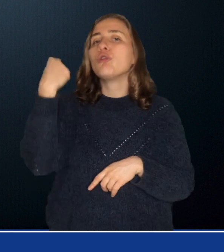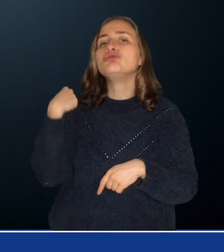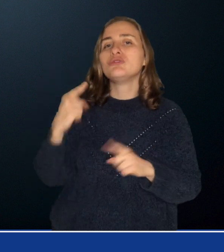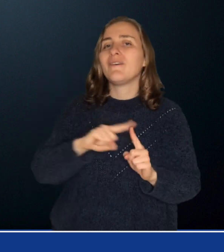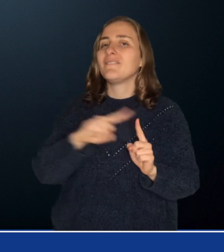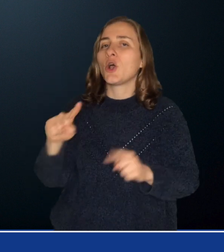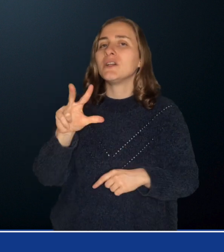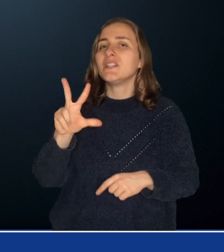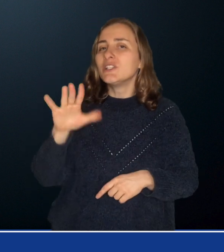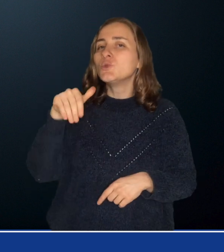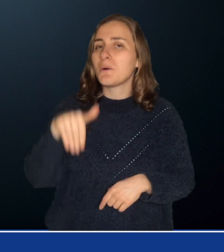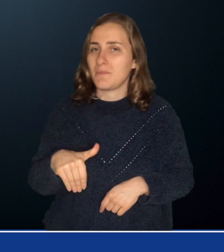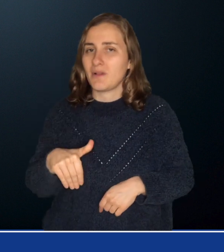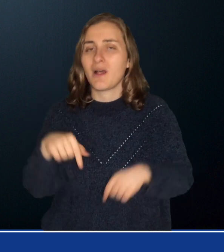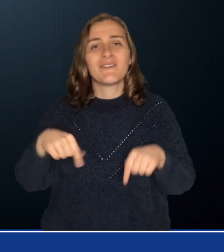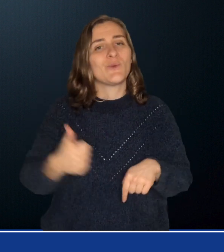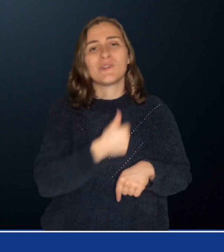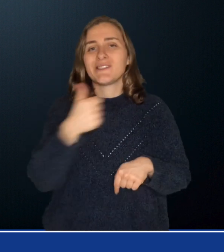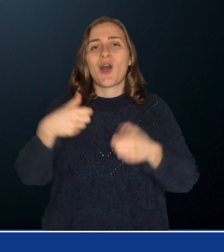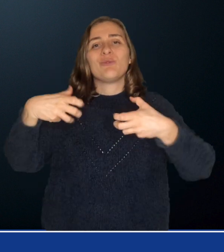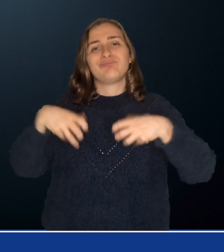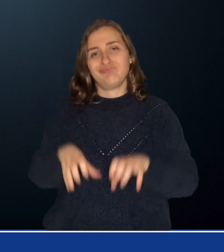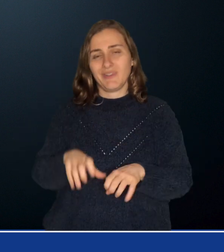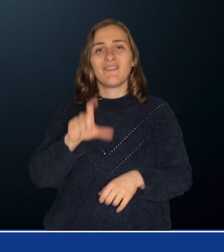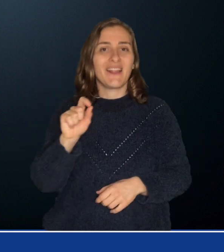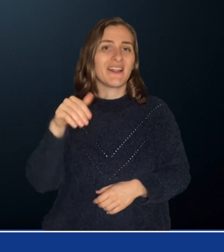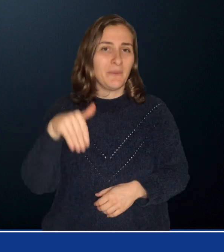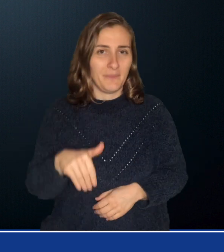invece dei 35.000 euro dell'anno scorso.